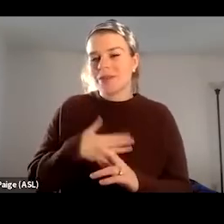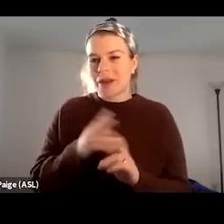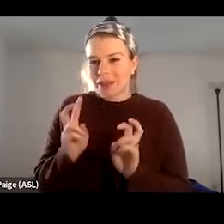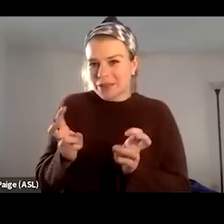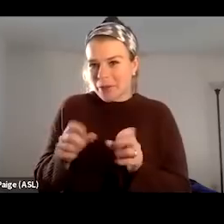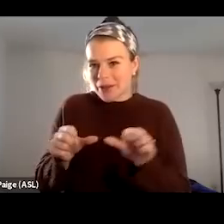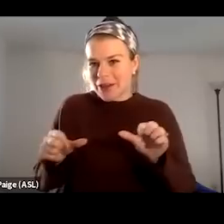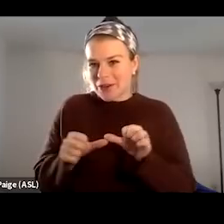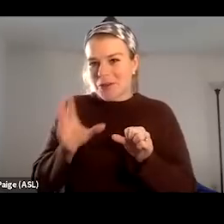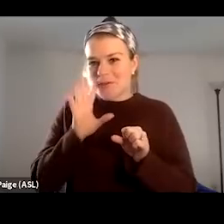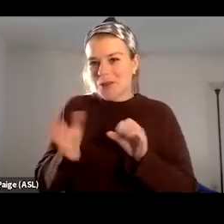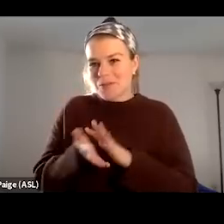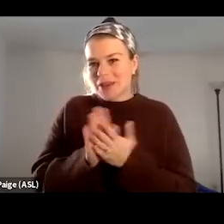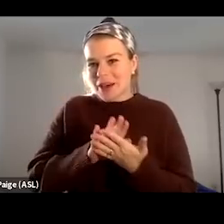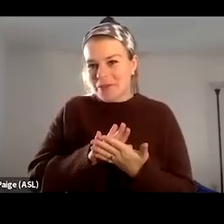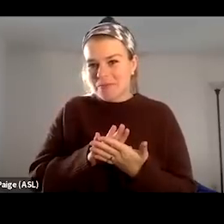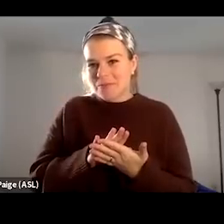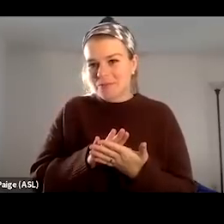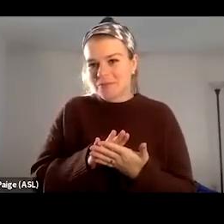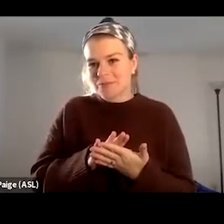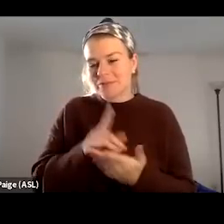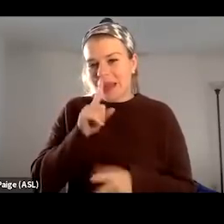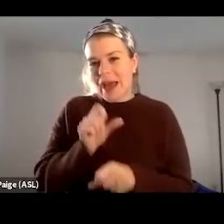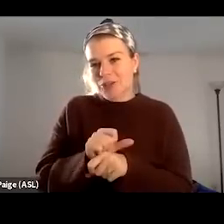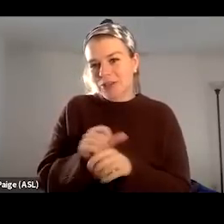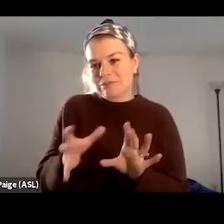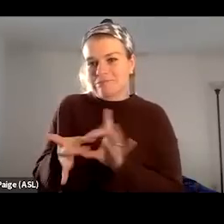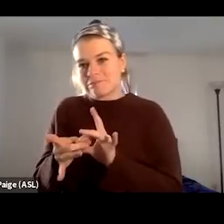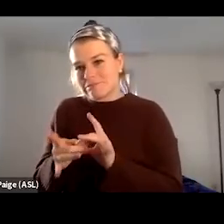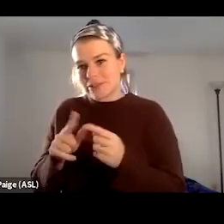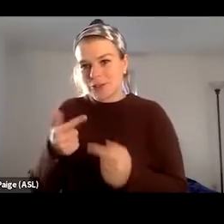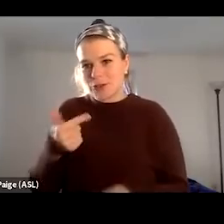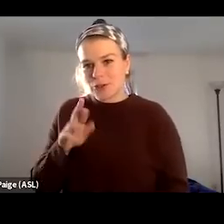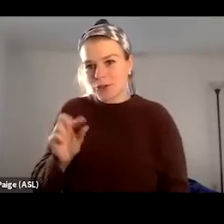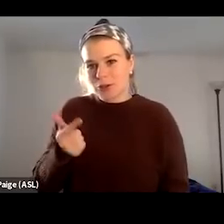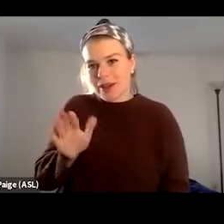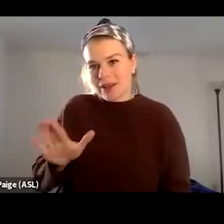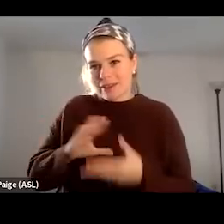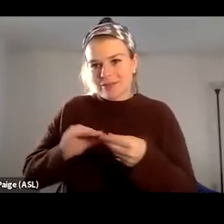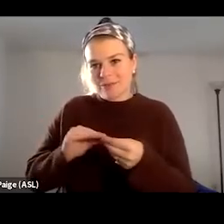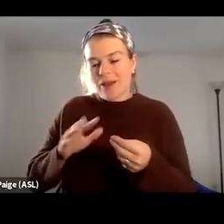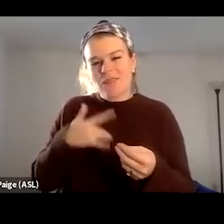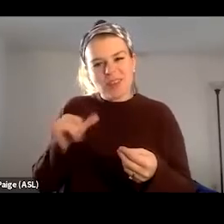será una extensión natural de la charla de Greg. Siento que cubrirá mucho del mismo terreno,